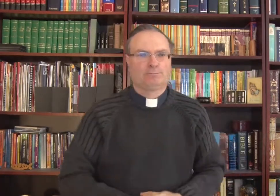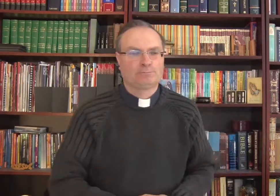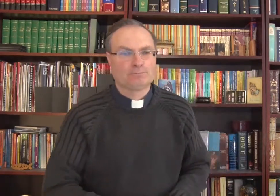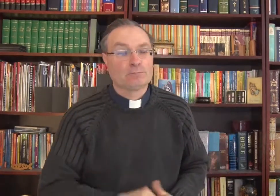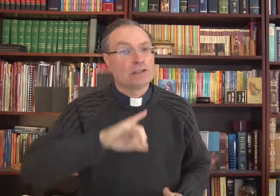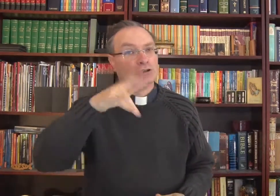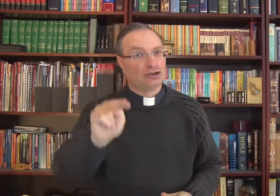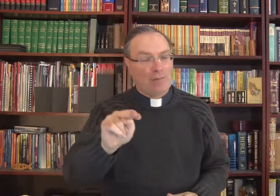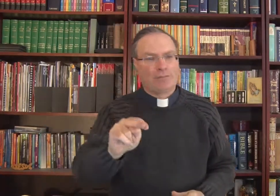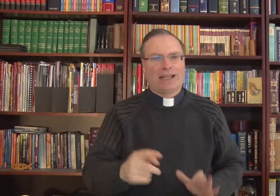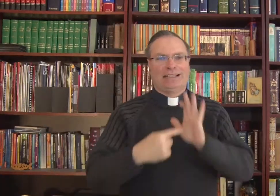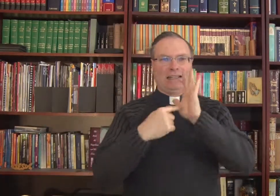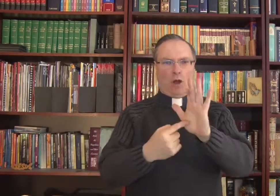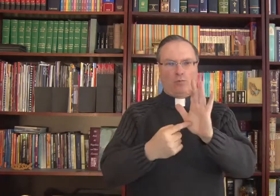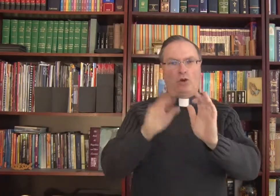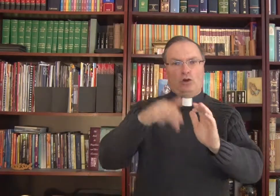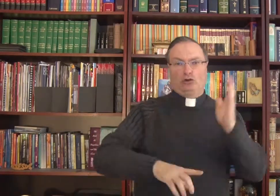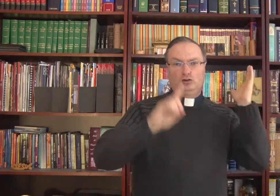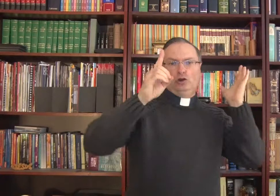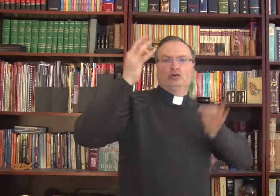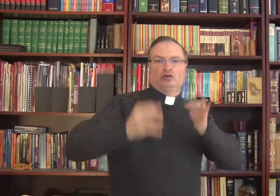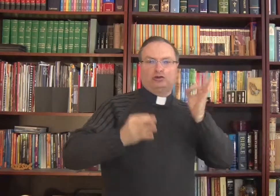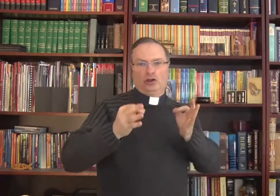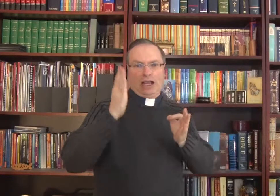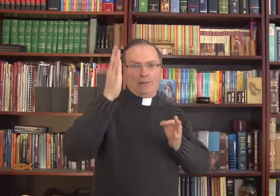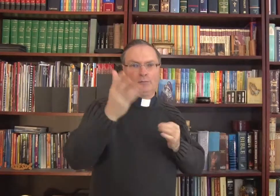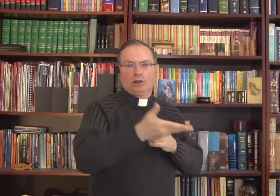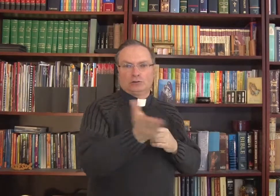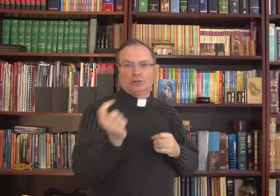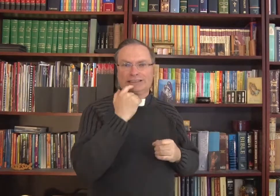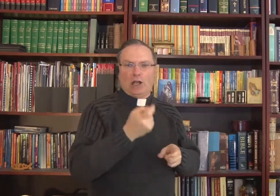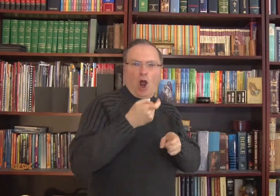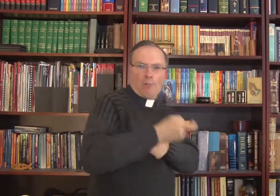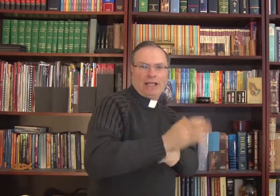Jean démontrait que Dieu jugerait ceux qui oppriment